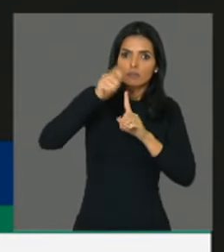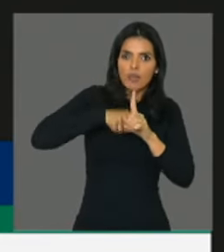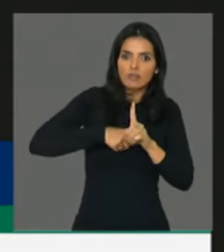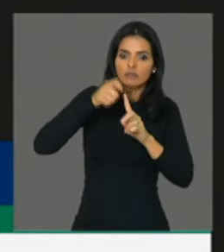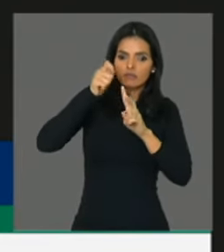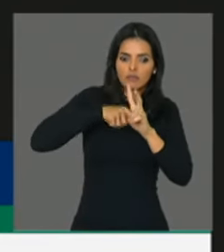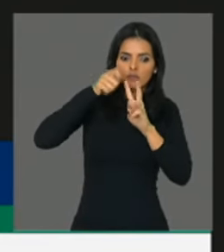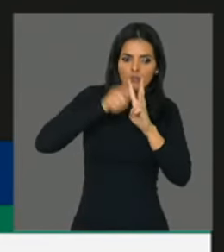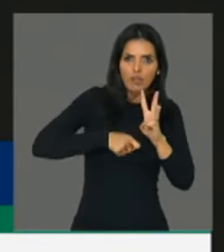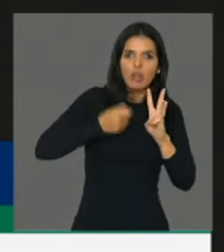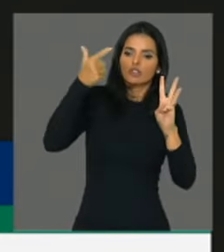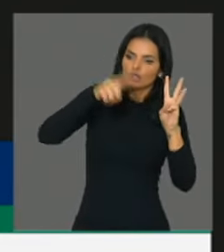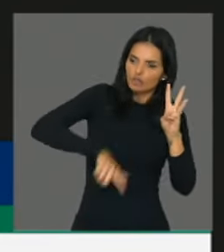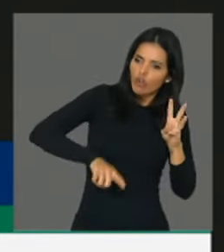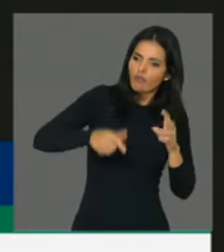DOENÇAS, ESSAS PATOLOGIAS TEM O RISCO MAIOR DE CONTRAIR O